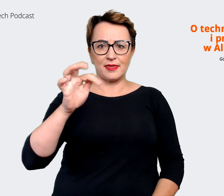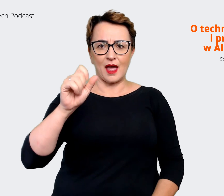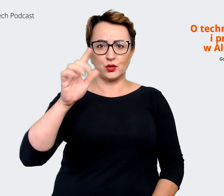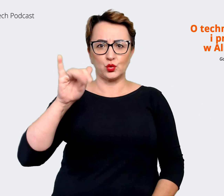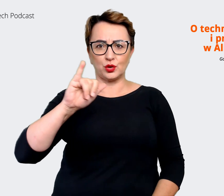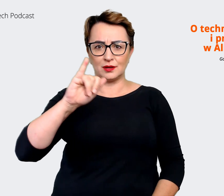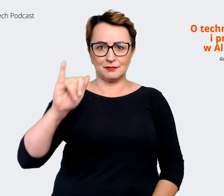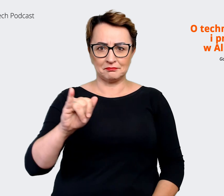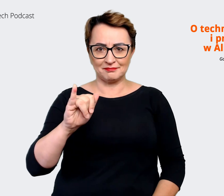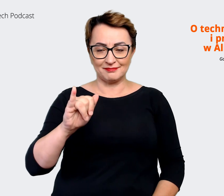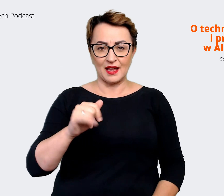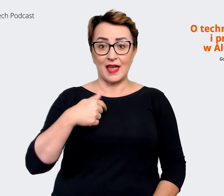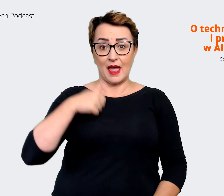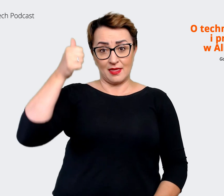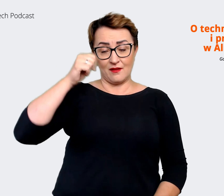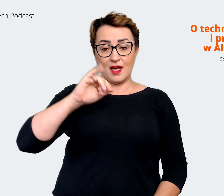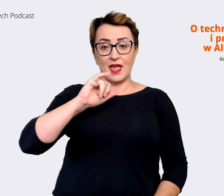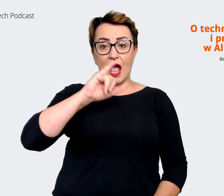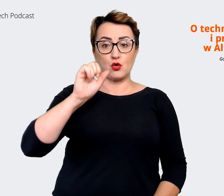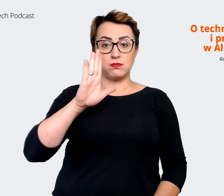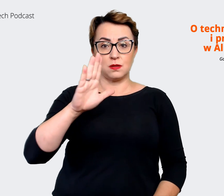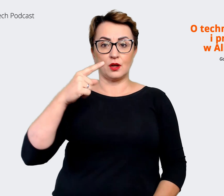Nazywam się Jakub Dowgird i zapraszam do słuchania.